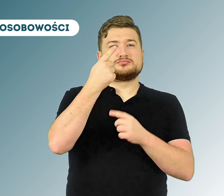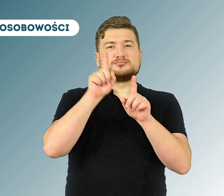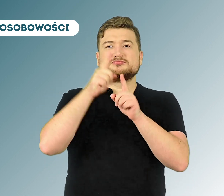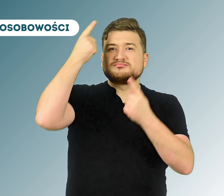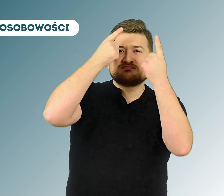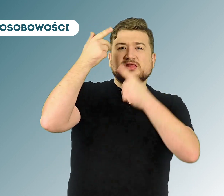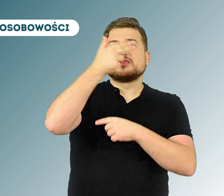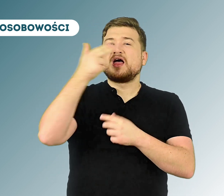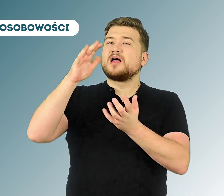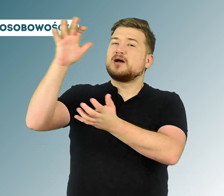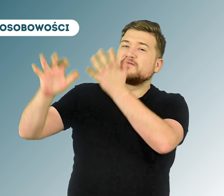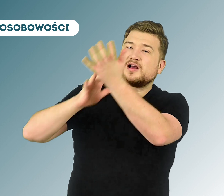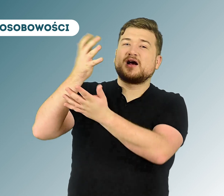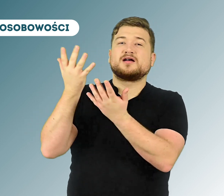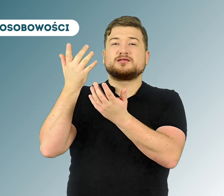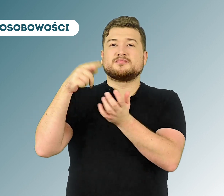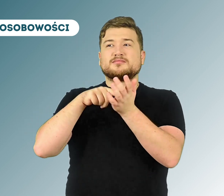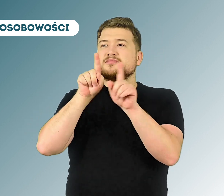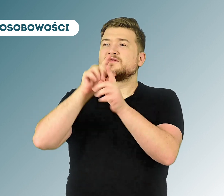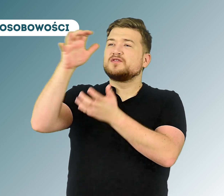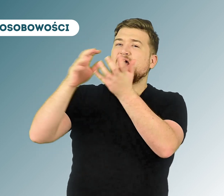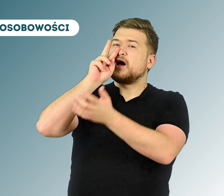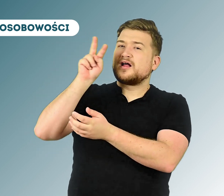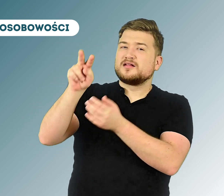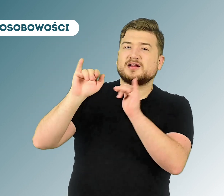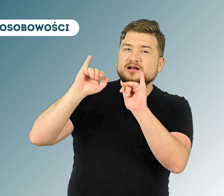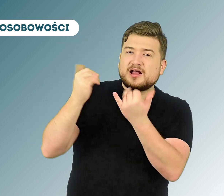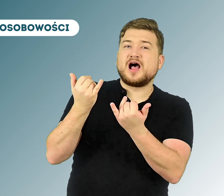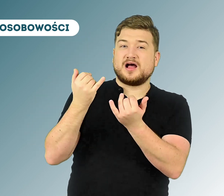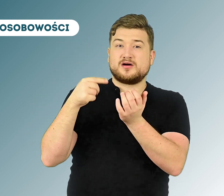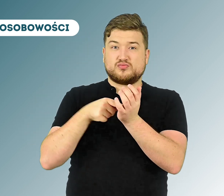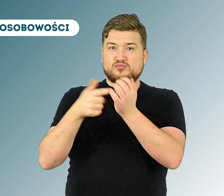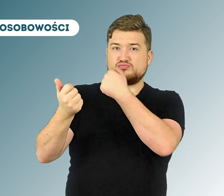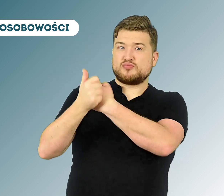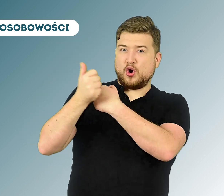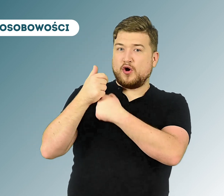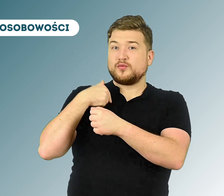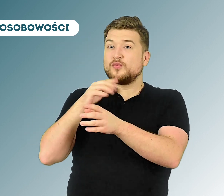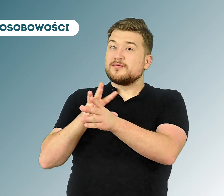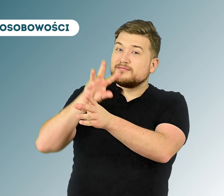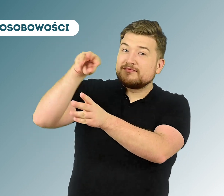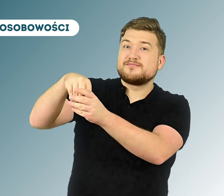myślenia o nim i postrzegania go, są ukonstytuowane tak dalece, że powodują